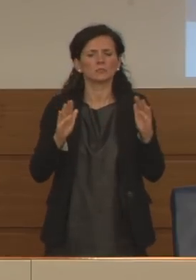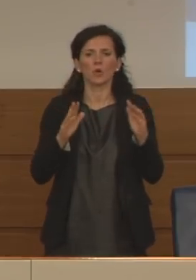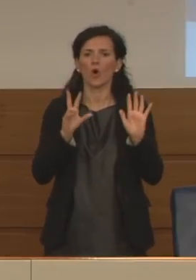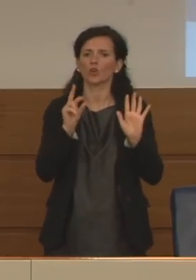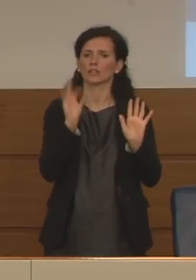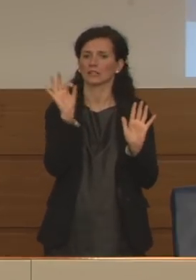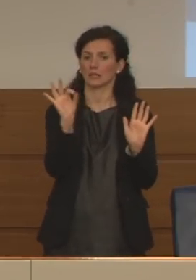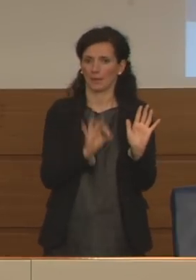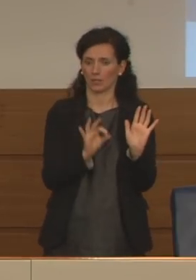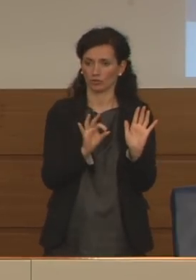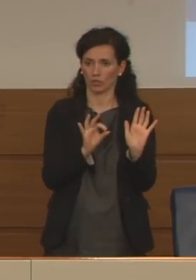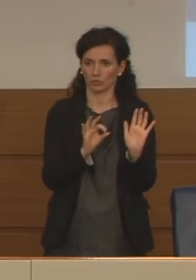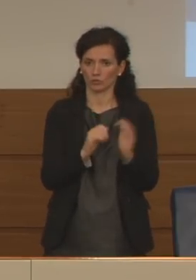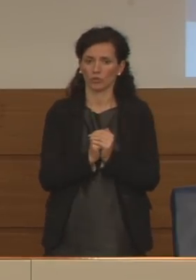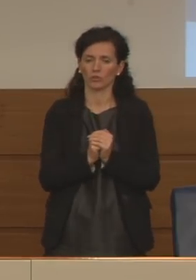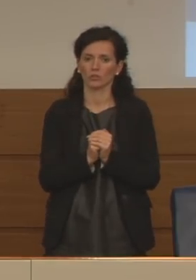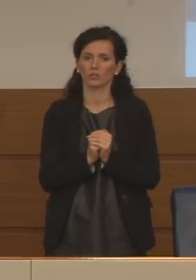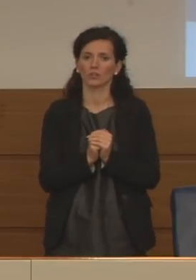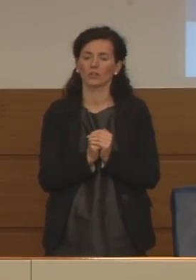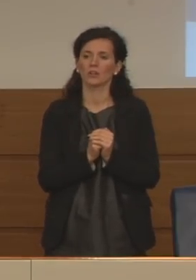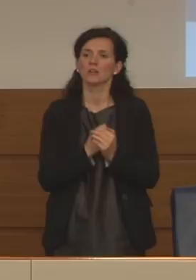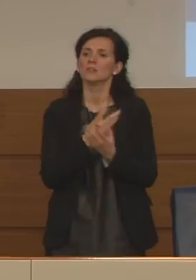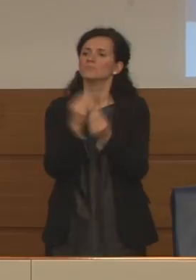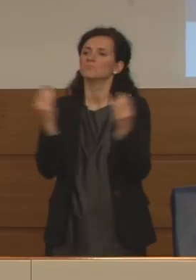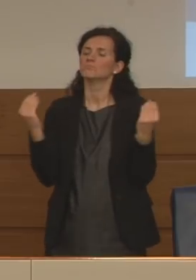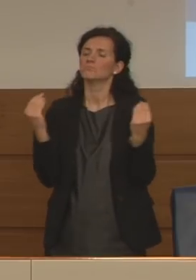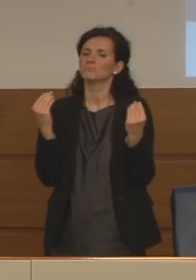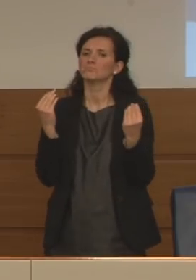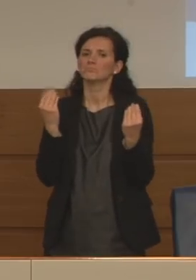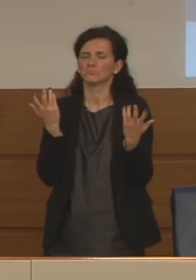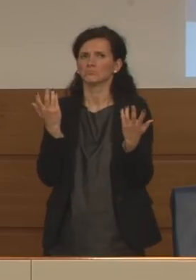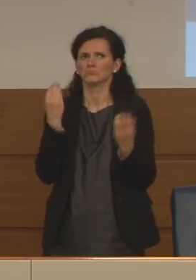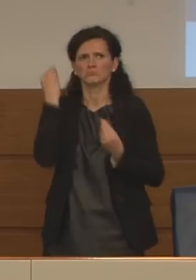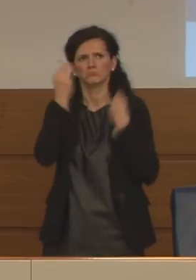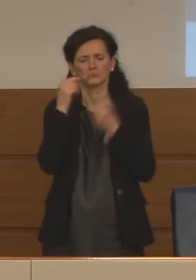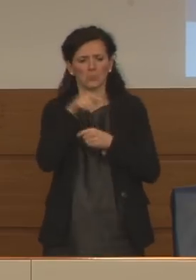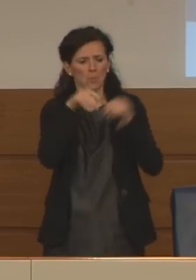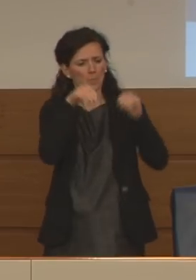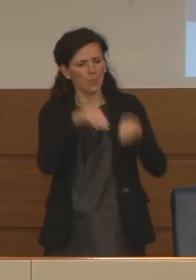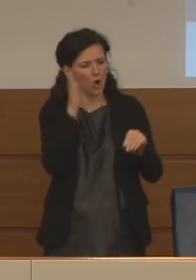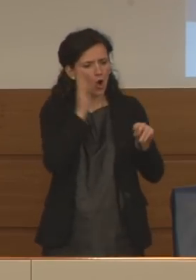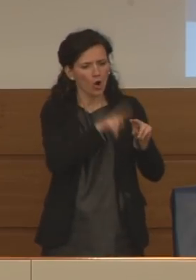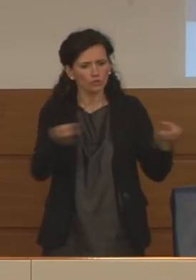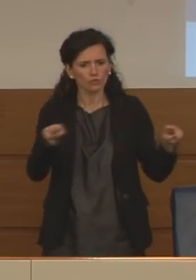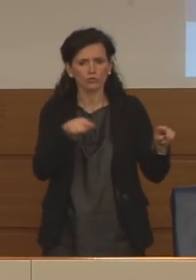commentatori quei posti erano più che sufficienti, quei posti erano tanti.